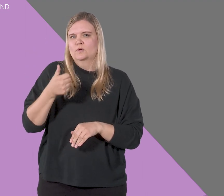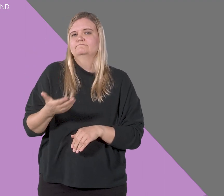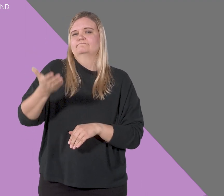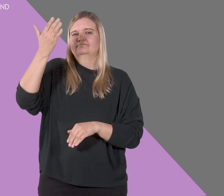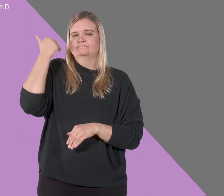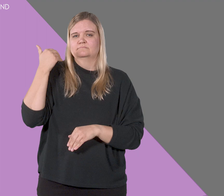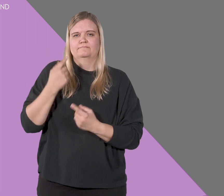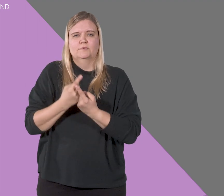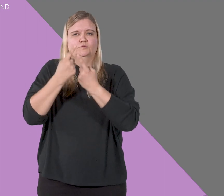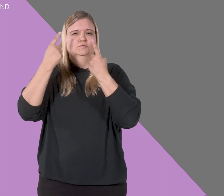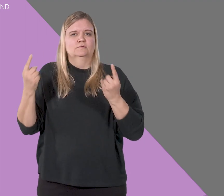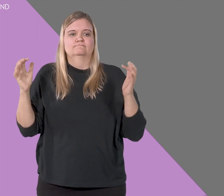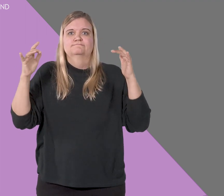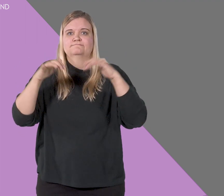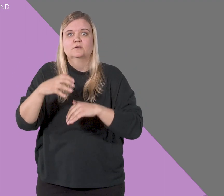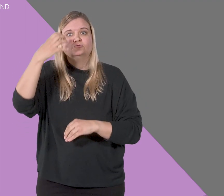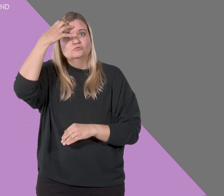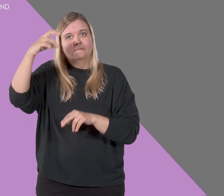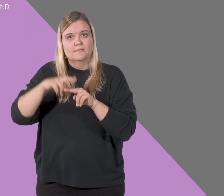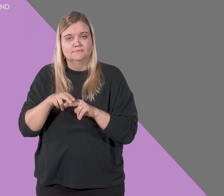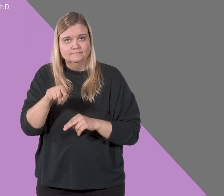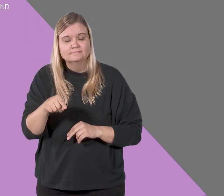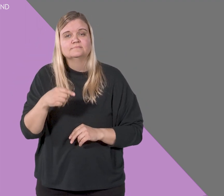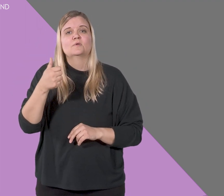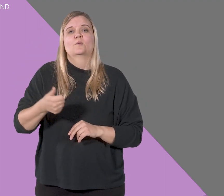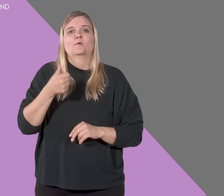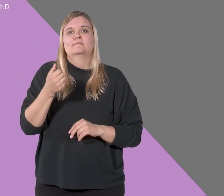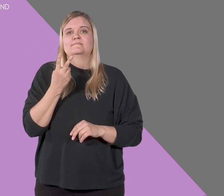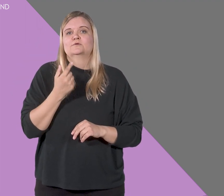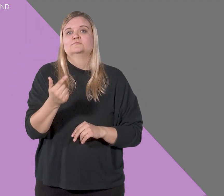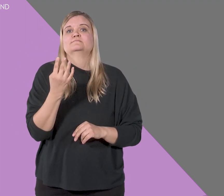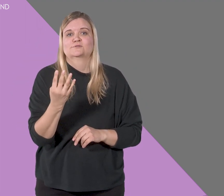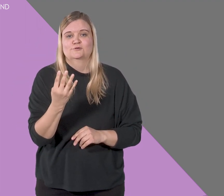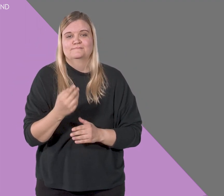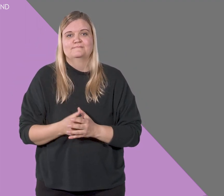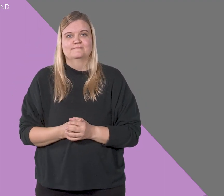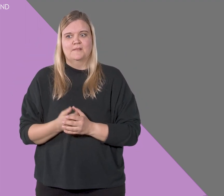förra gången träffades skolans forna elever år 2004 i Stockholm.